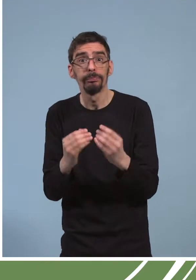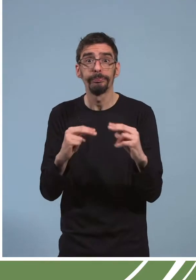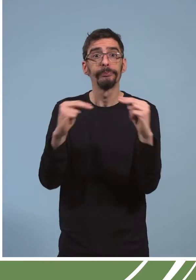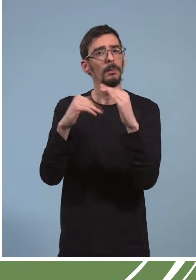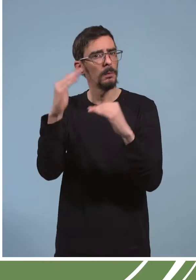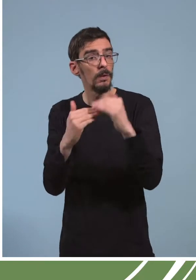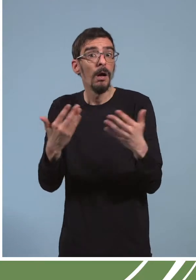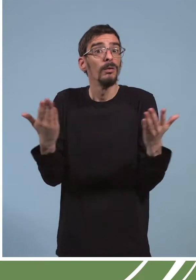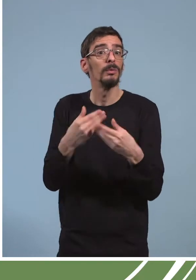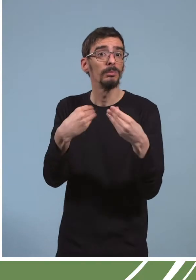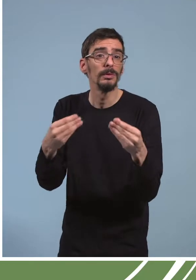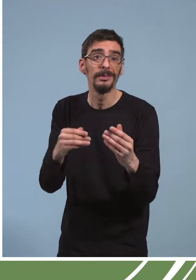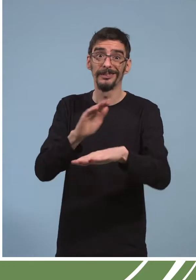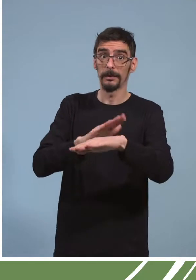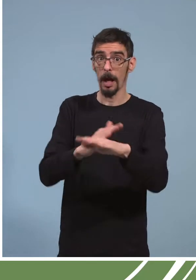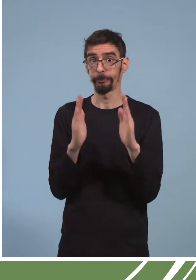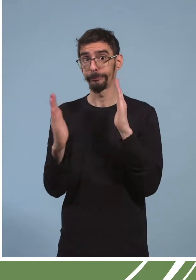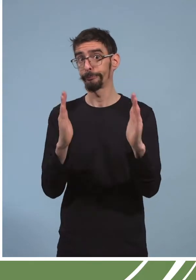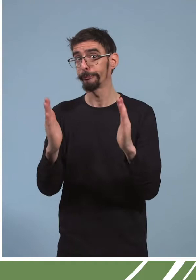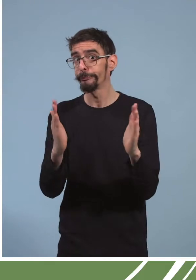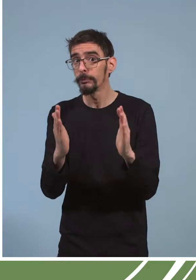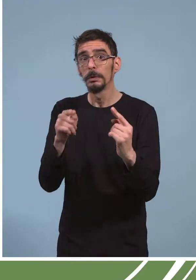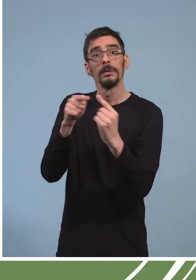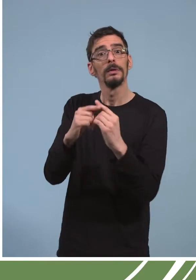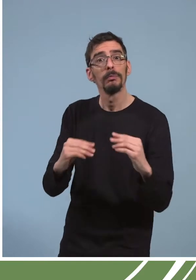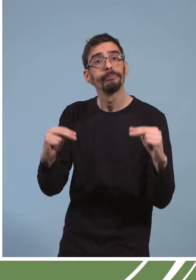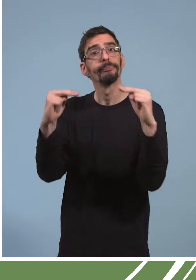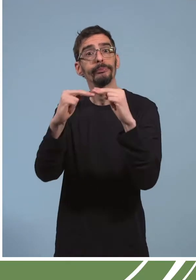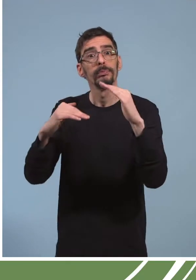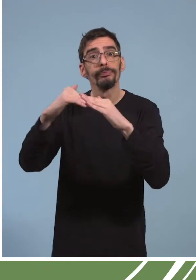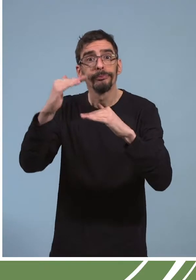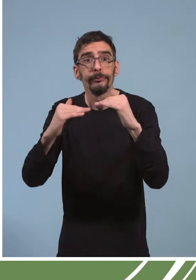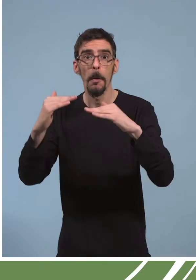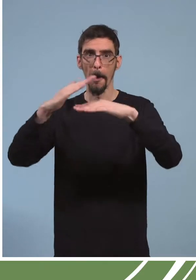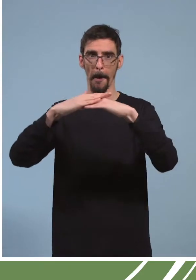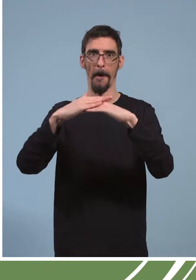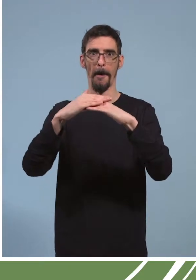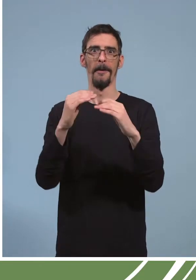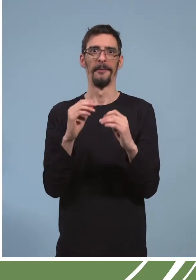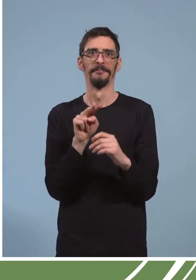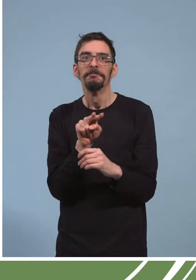gebaut werden sollen - die Materialien, die Länge, etc., und wie alle Teile am Ende zusammengefügt werden sollen.